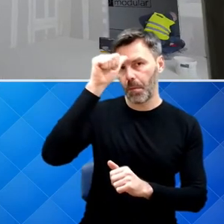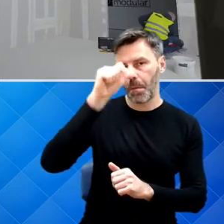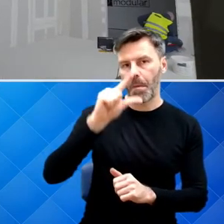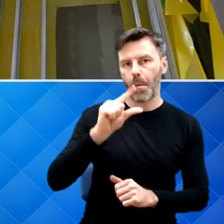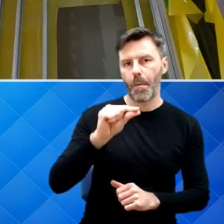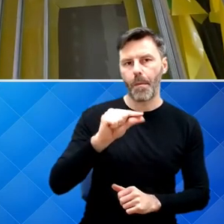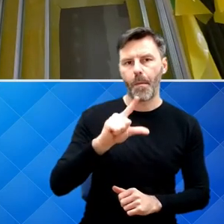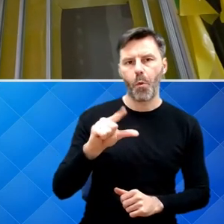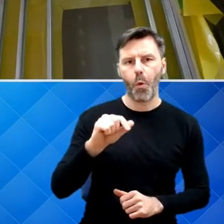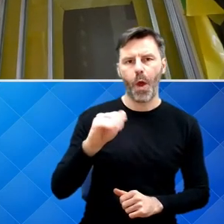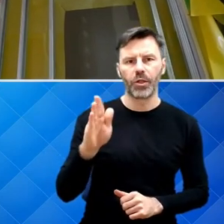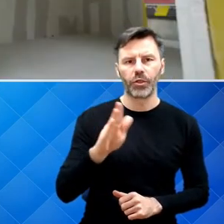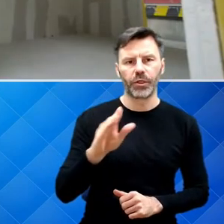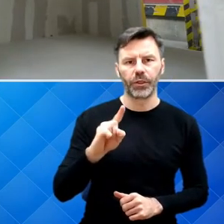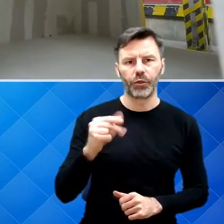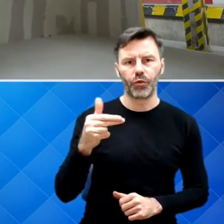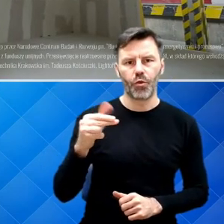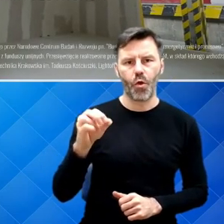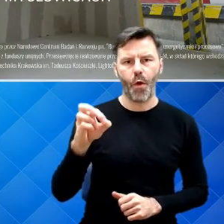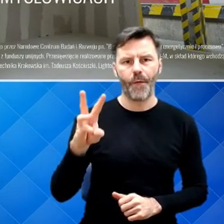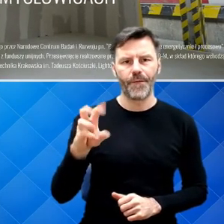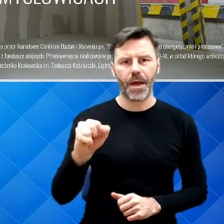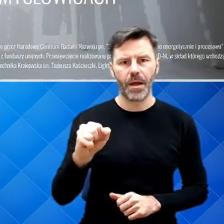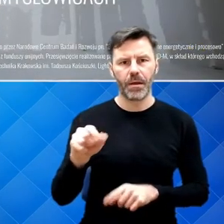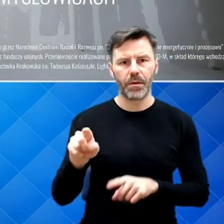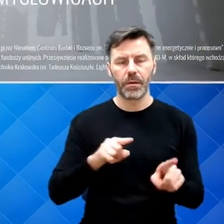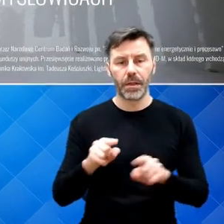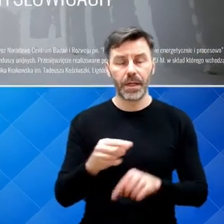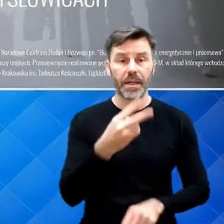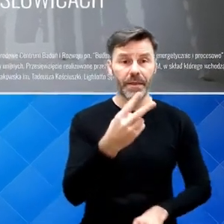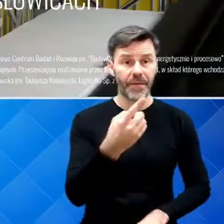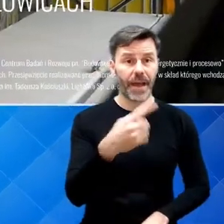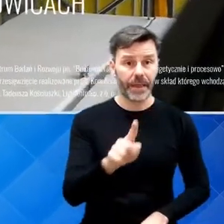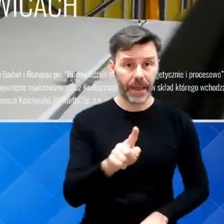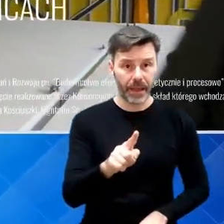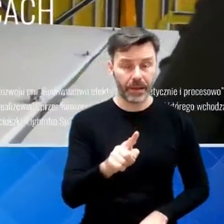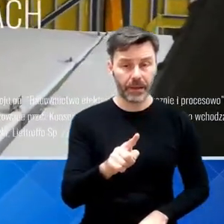z elementami 2D, jak również na samym szczycie tej całej